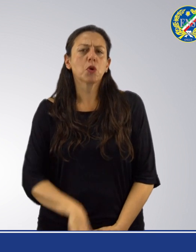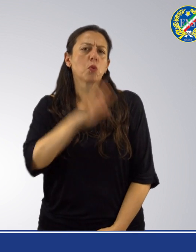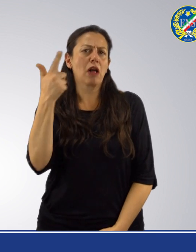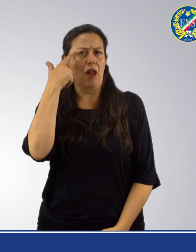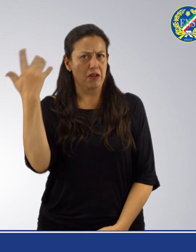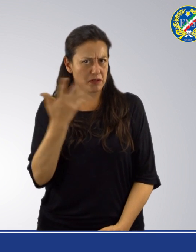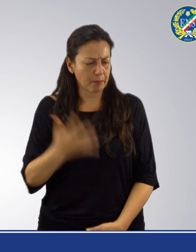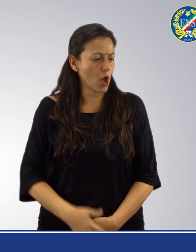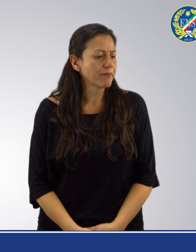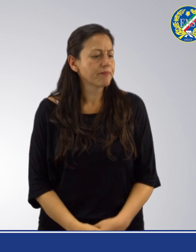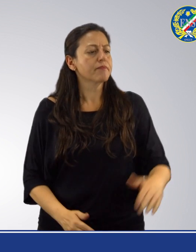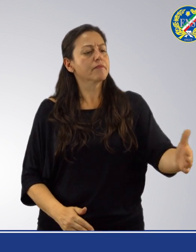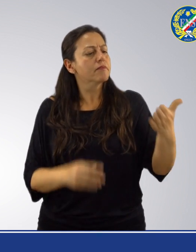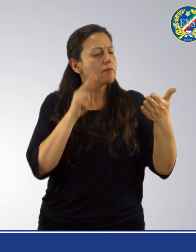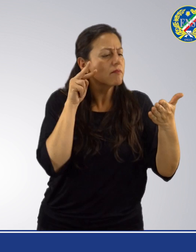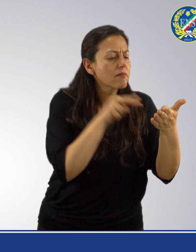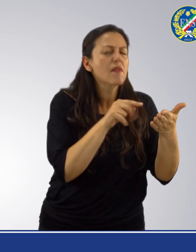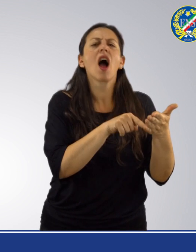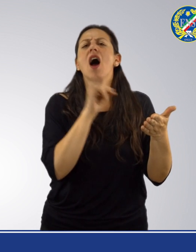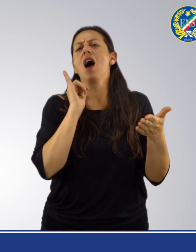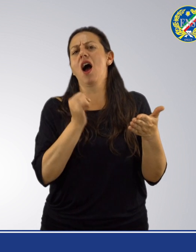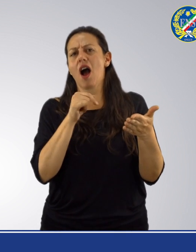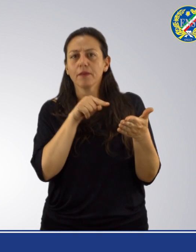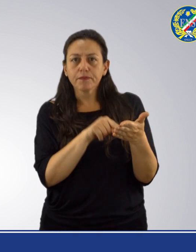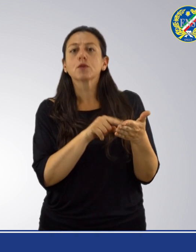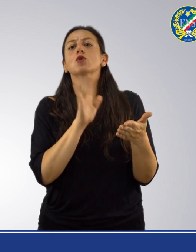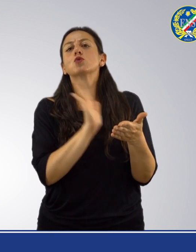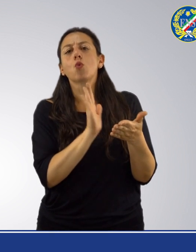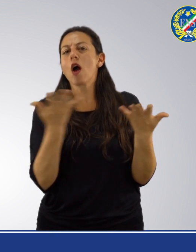Se vediamo i codici relativi alle questioni amministrative,